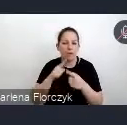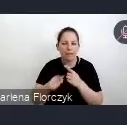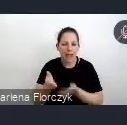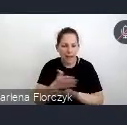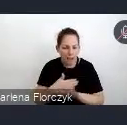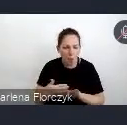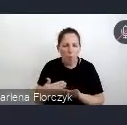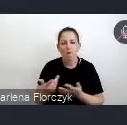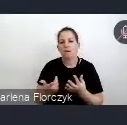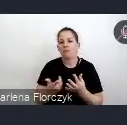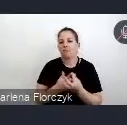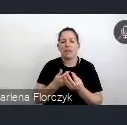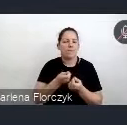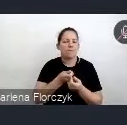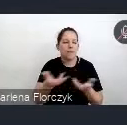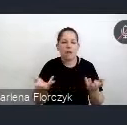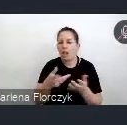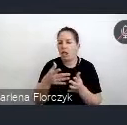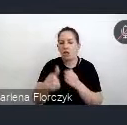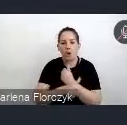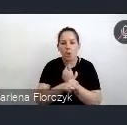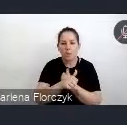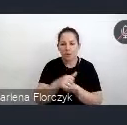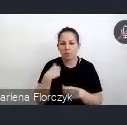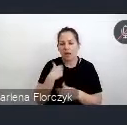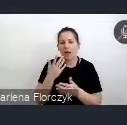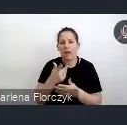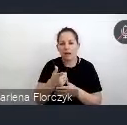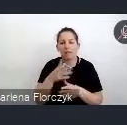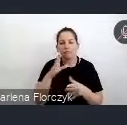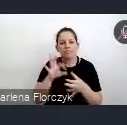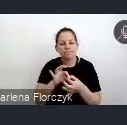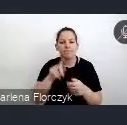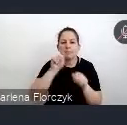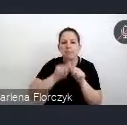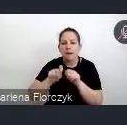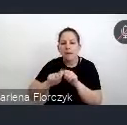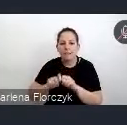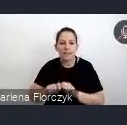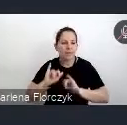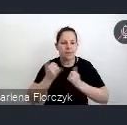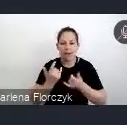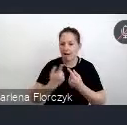i wiele dokumentów, i owskaźnikowane, sprawdzane, jak to jest realizowane.